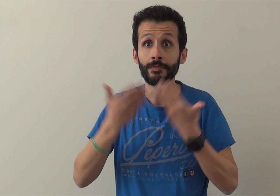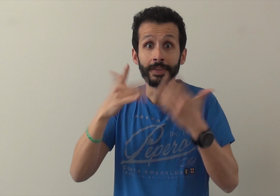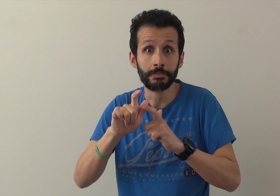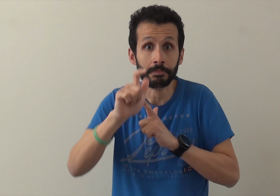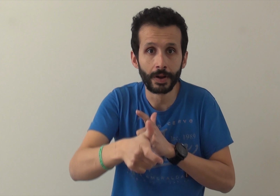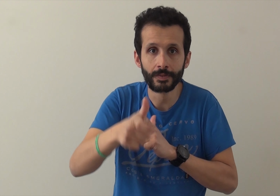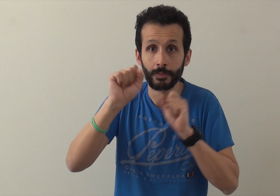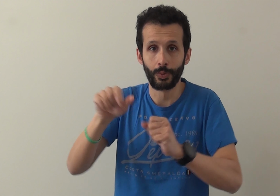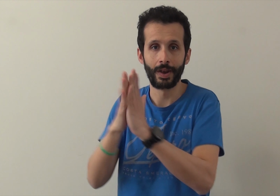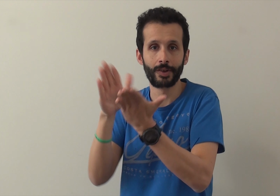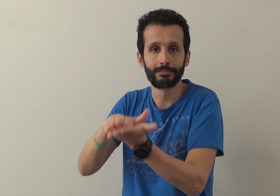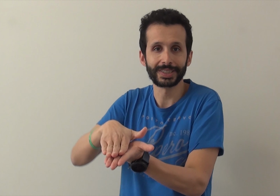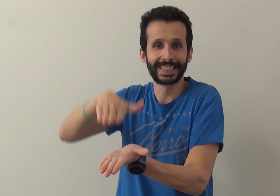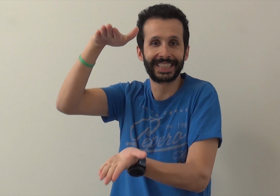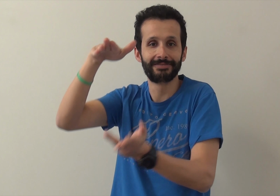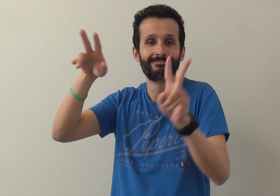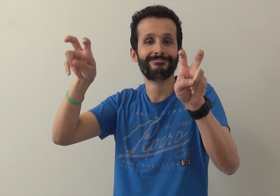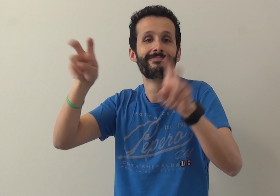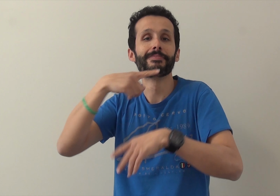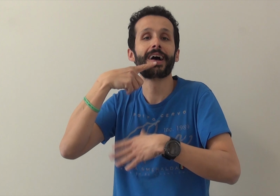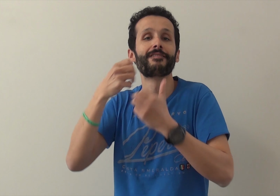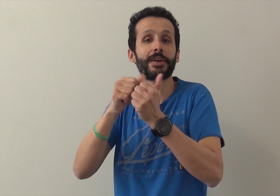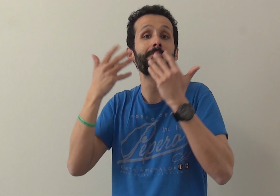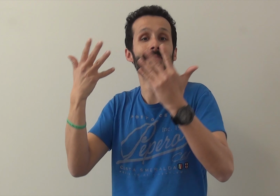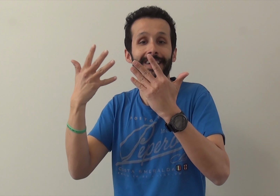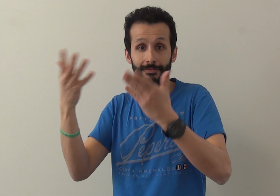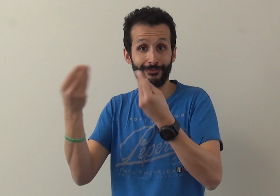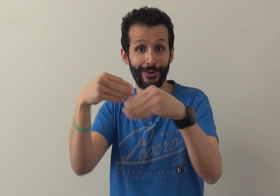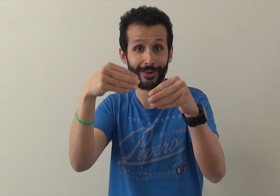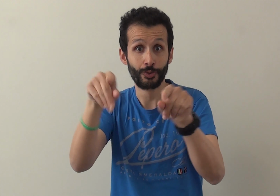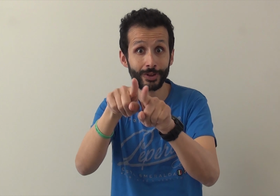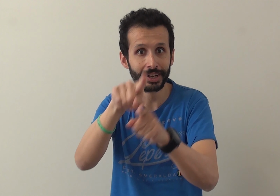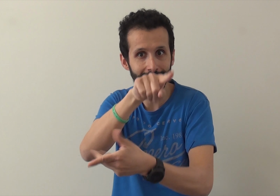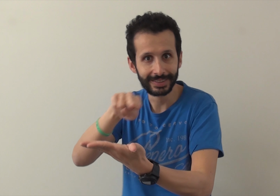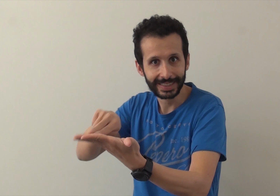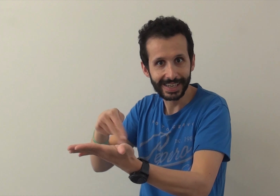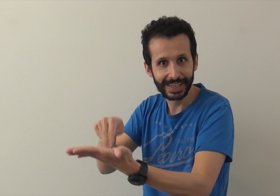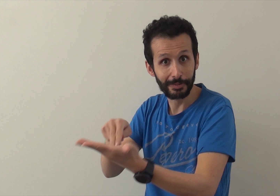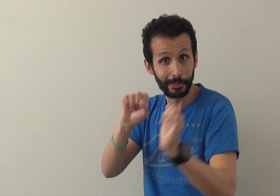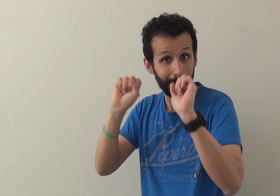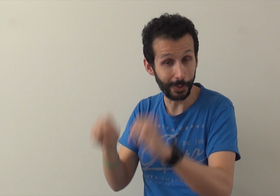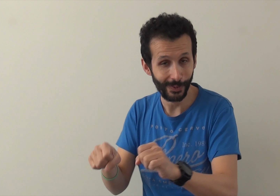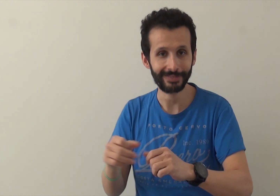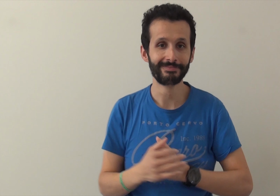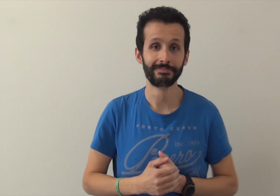Ensuite, vous pourrez acheter et vous faire dédicacer le livre "Parle avec les mains".